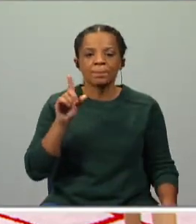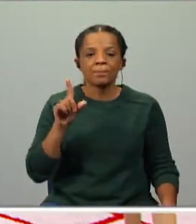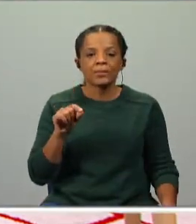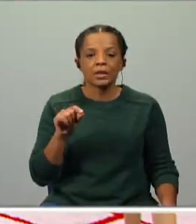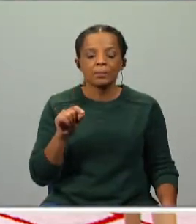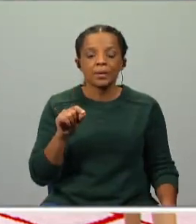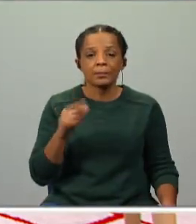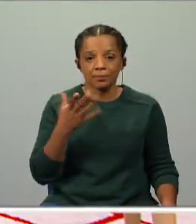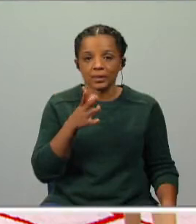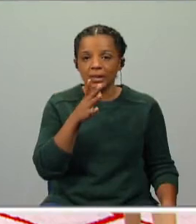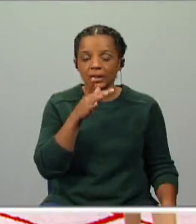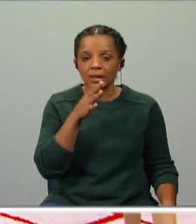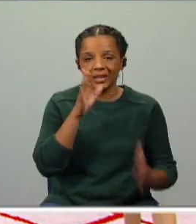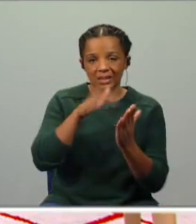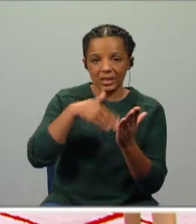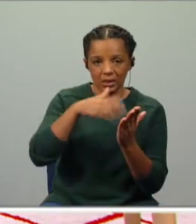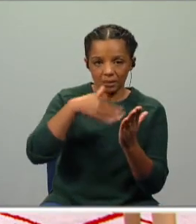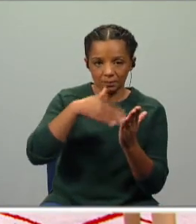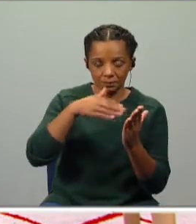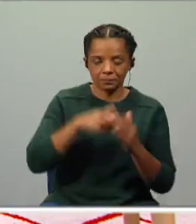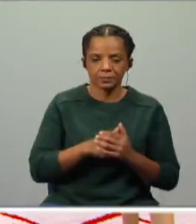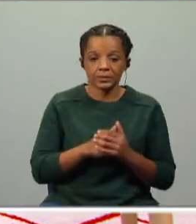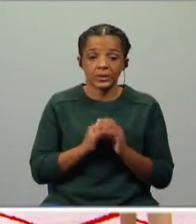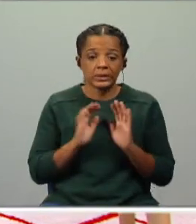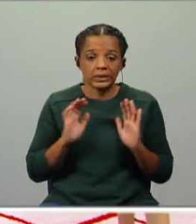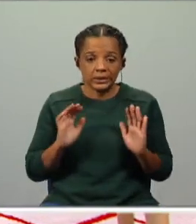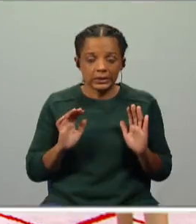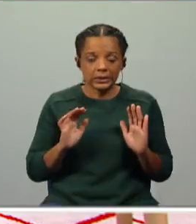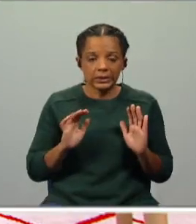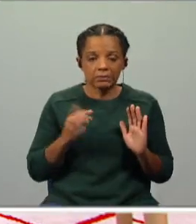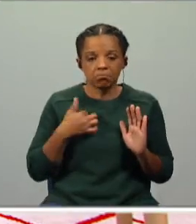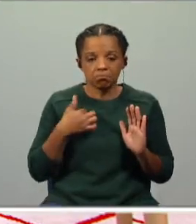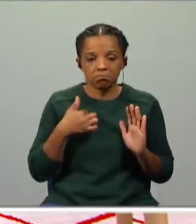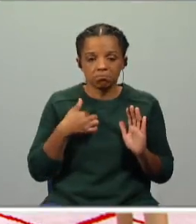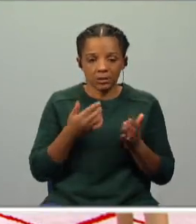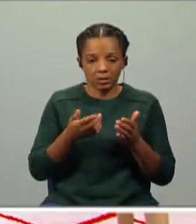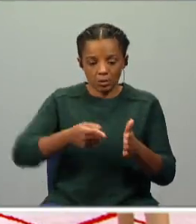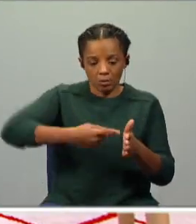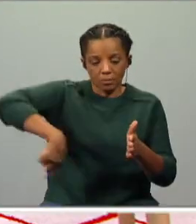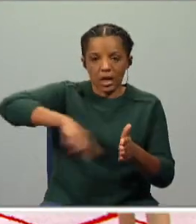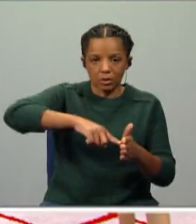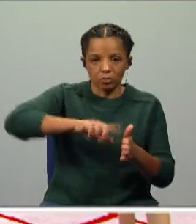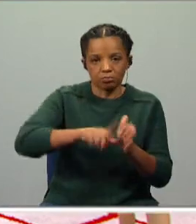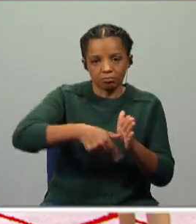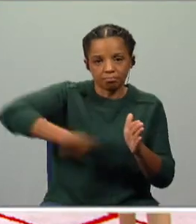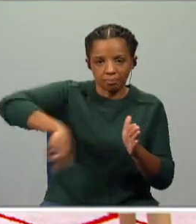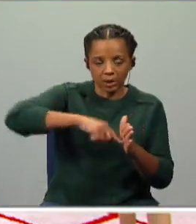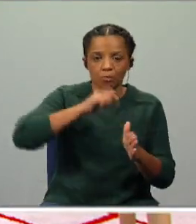tinta um bocadinho de tinta e eu usei este prato, mas podiam usar uma tampa,